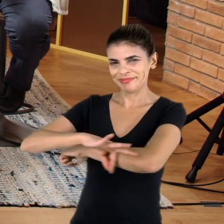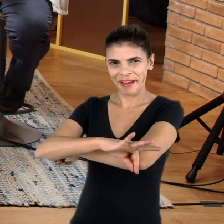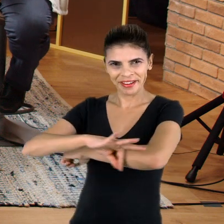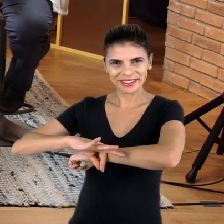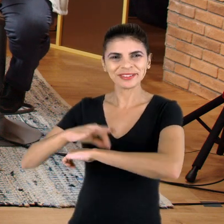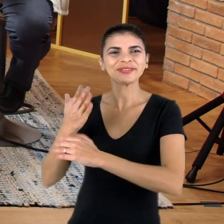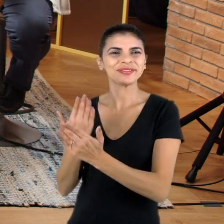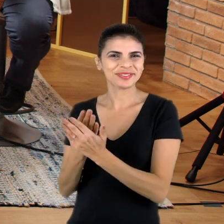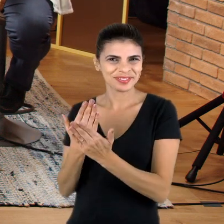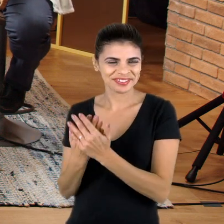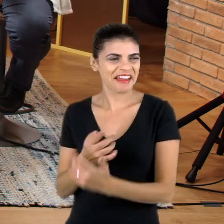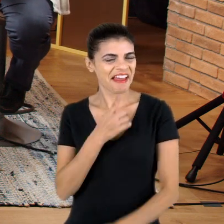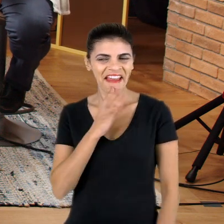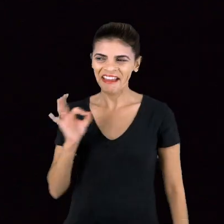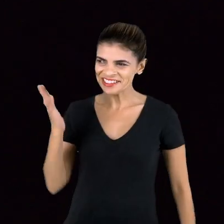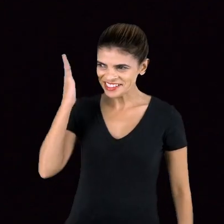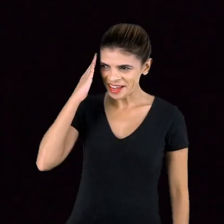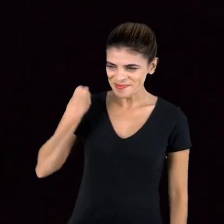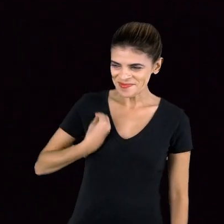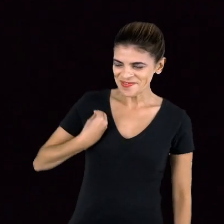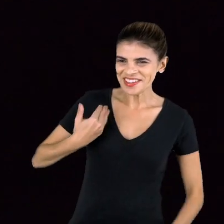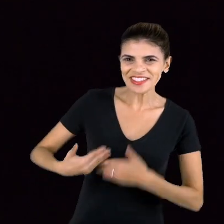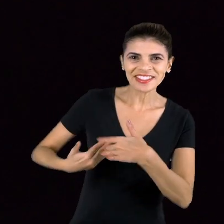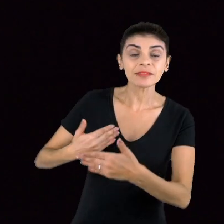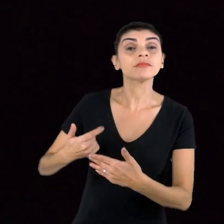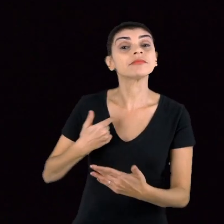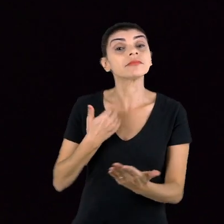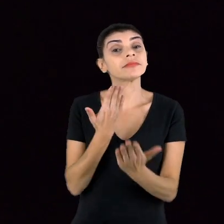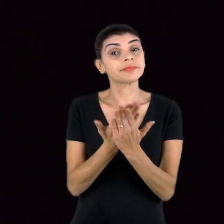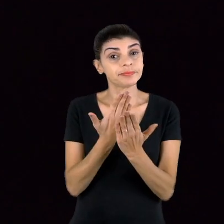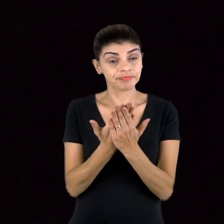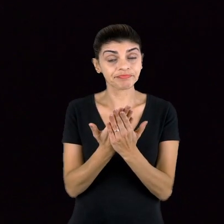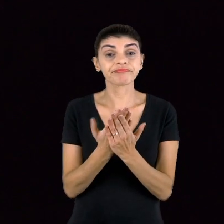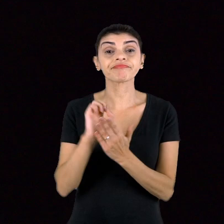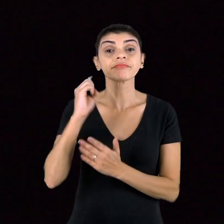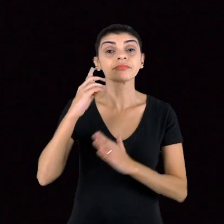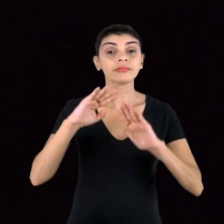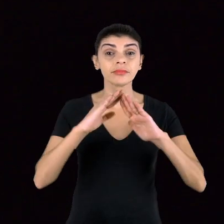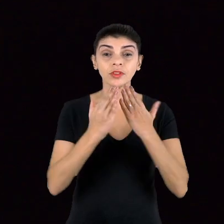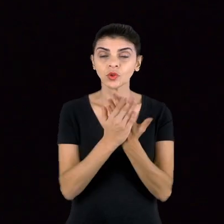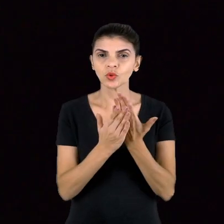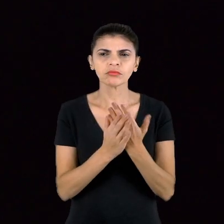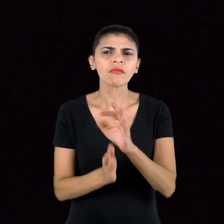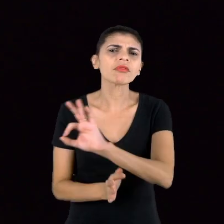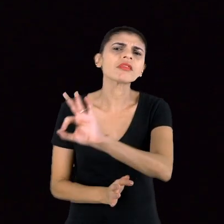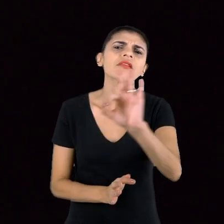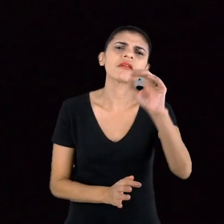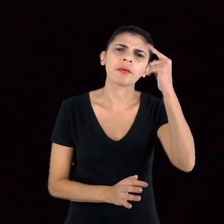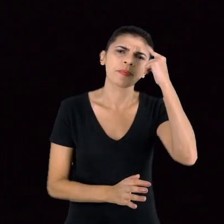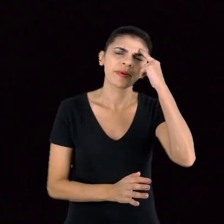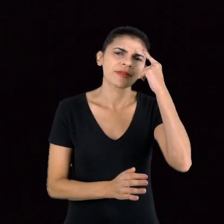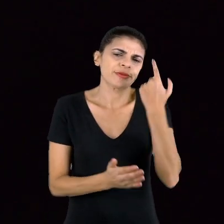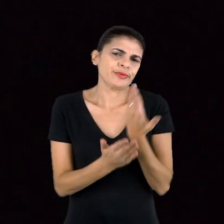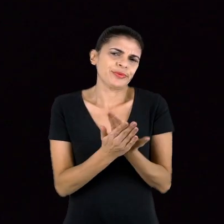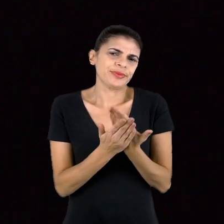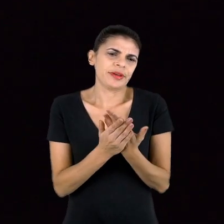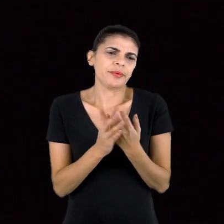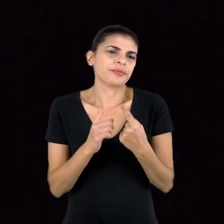[ Risada ] Eu estudava numa escola, que eu acho que ninguém pensava em fazer música. Ninguém na escola inteira!